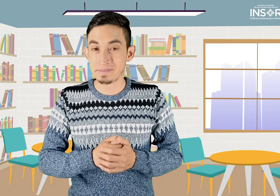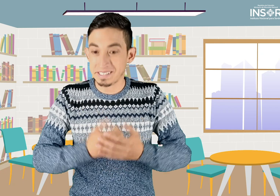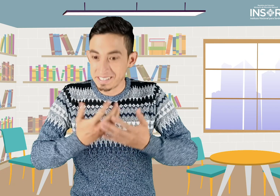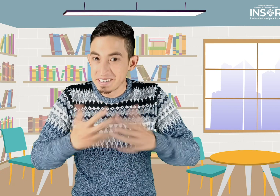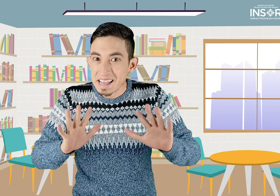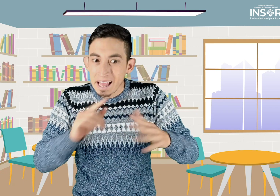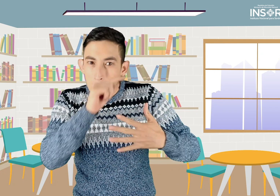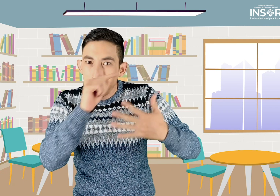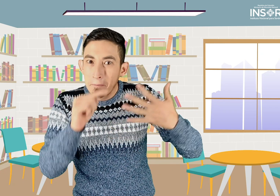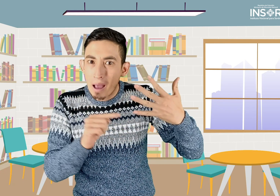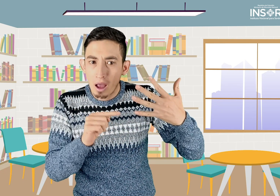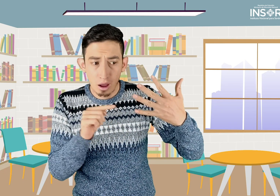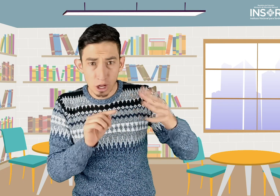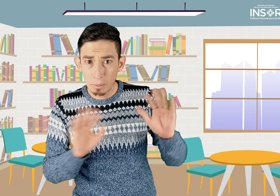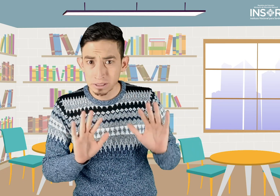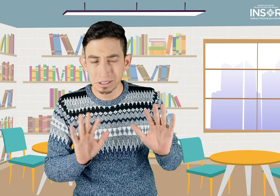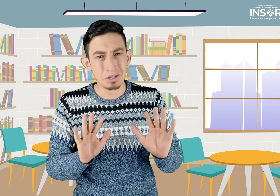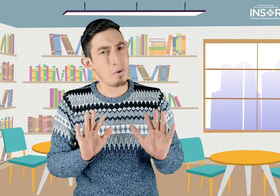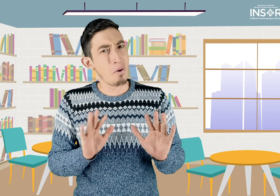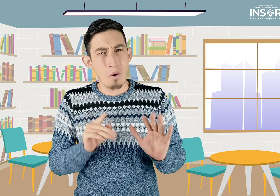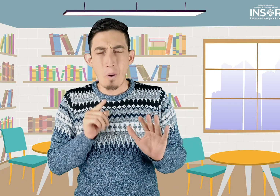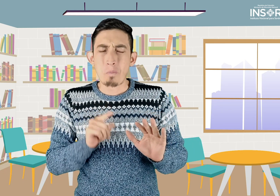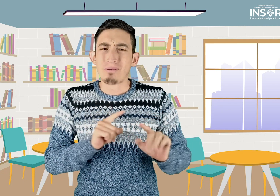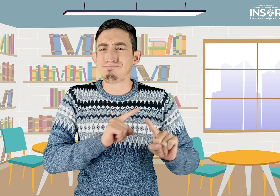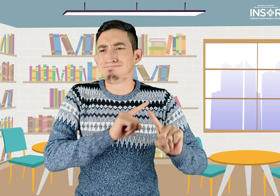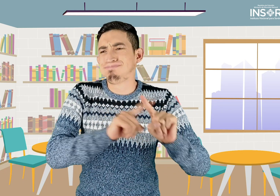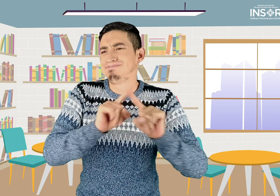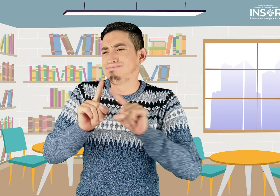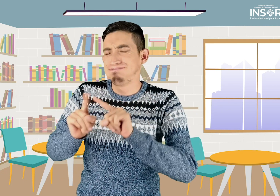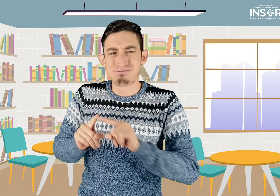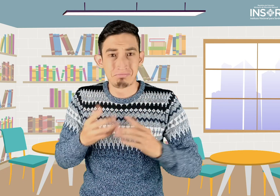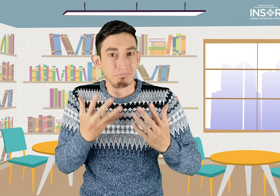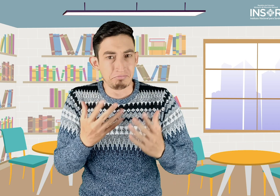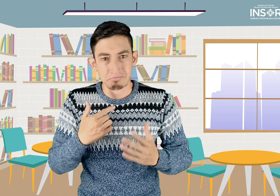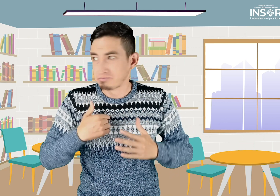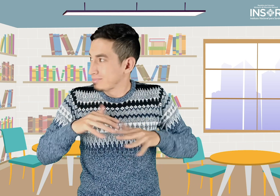pero no son las únicas, existen muchas más.